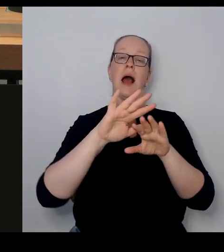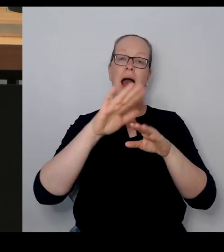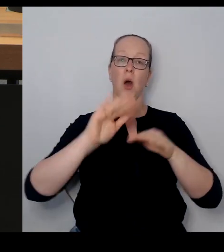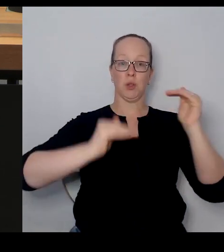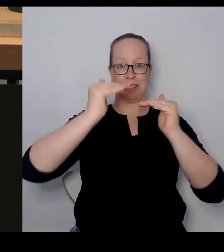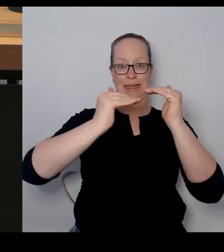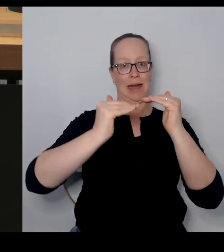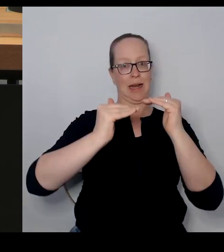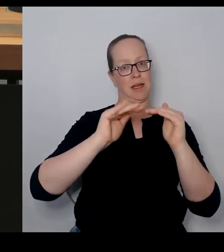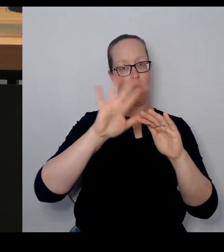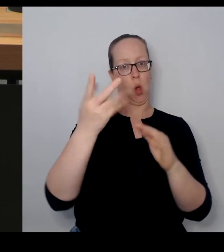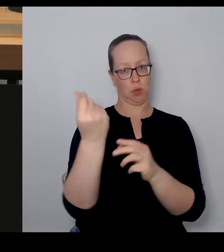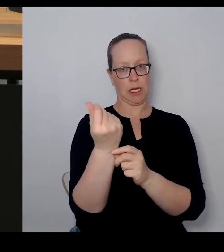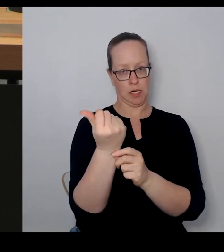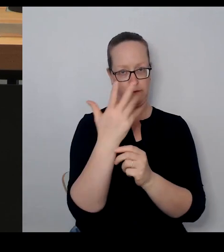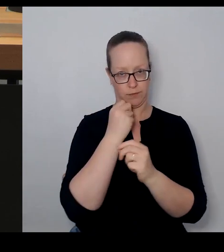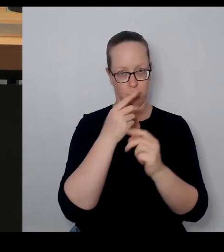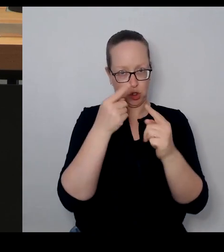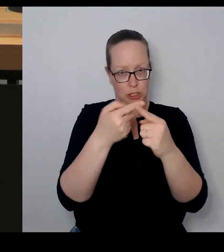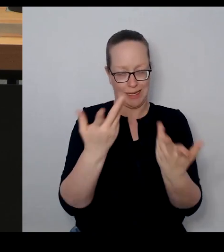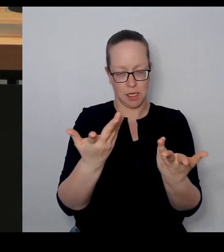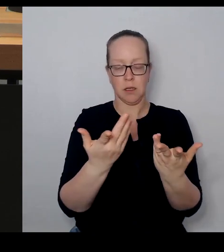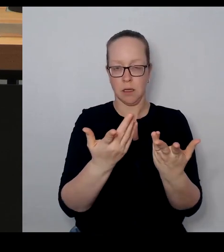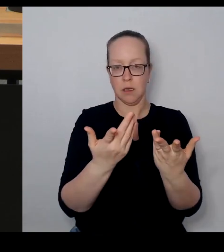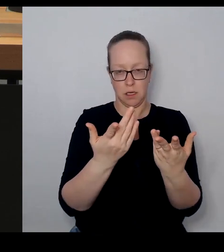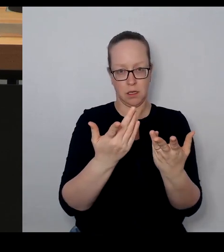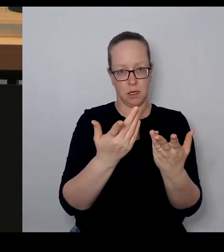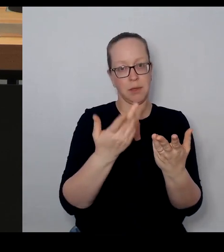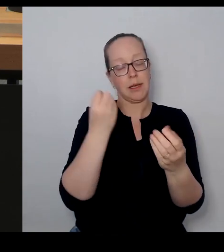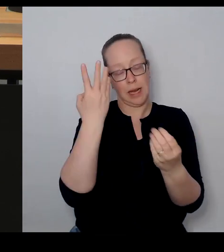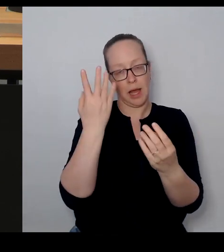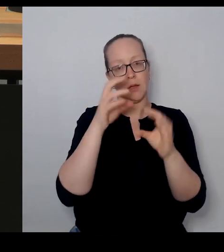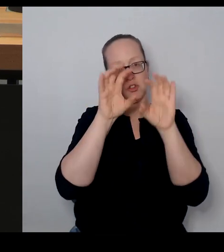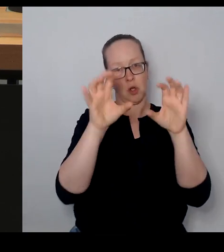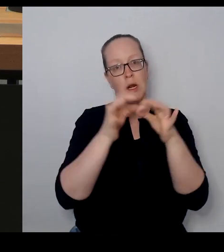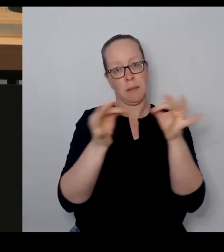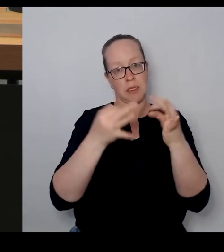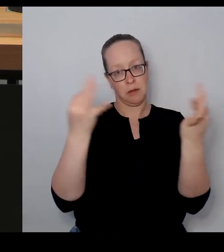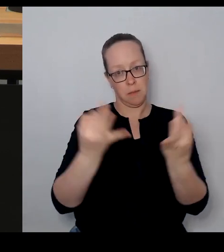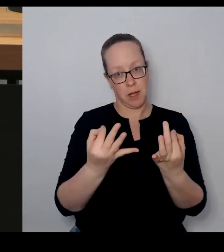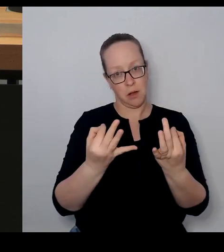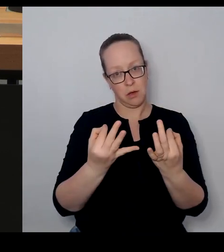Und das Parlament hat die Verabschiedung des Haushaltsgesetzes des Haushaltsgesetzes mit der Verabschiedung des